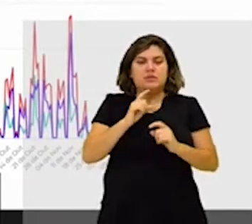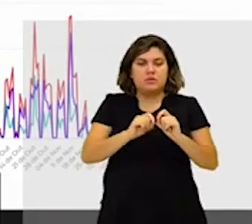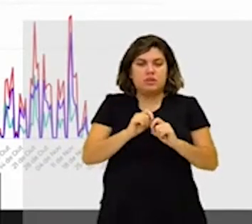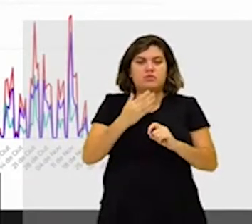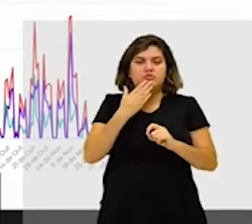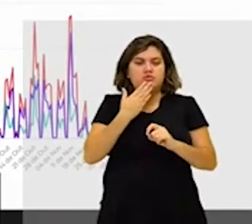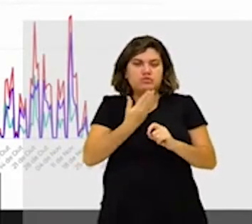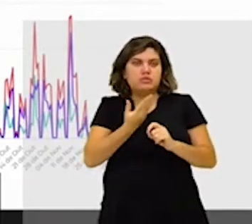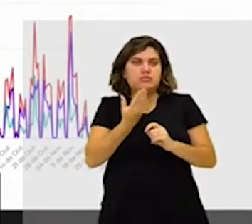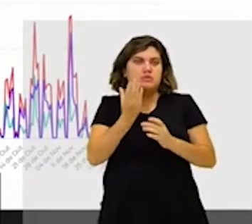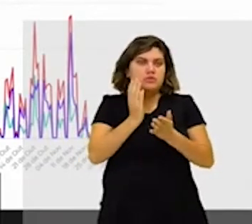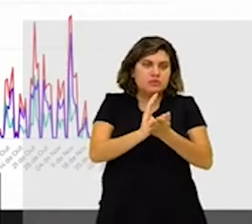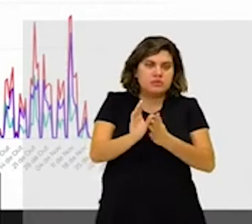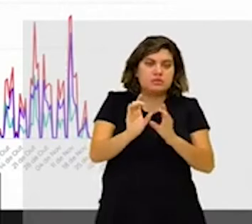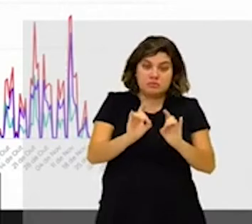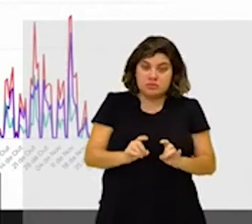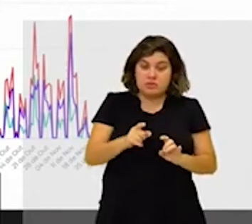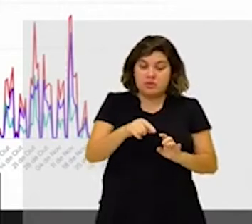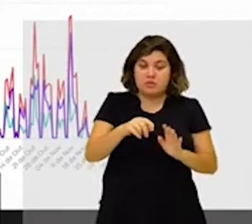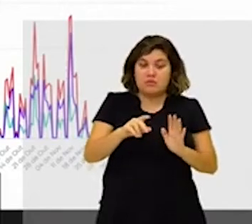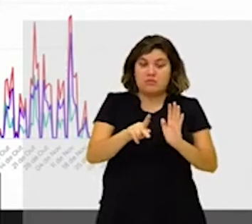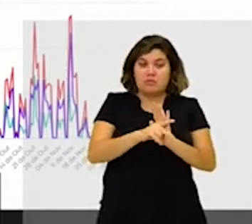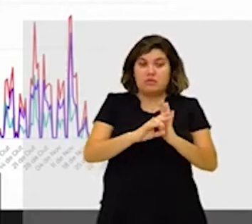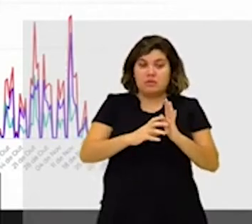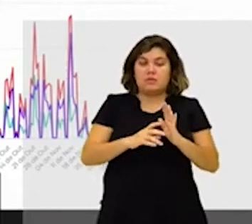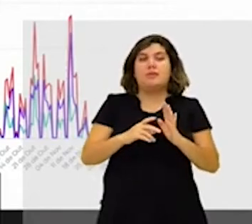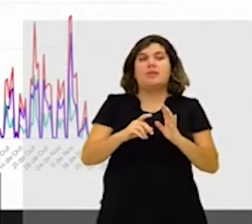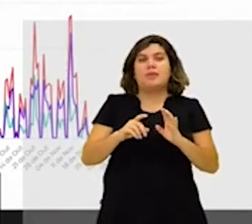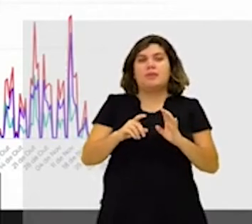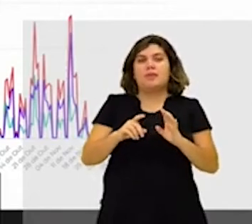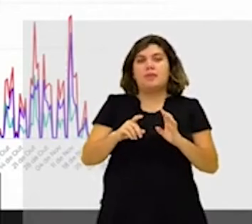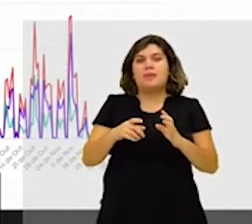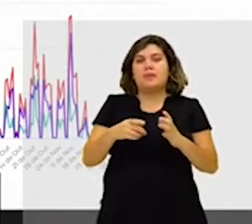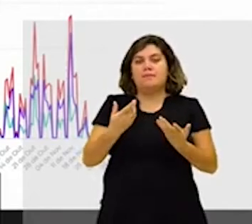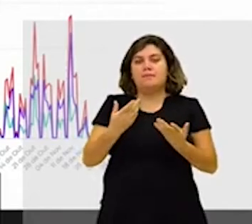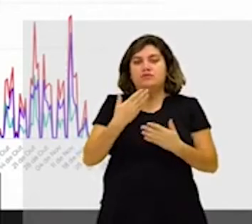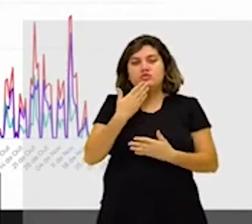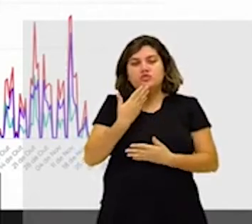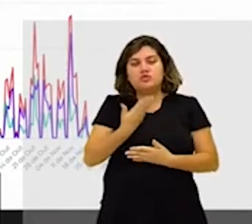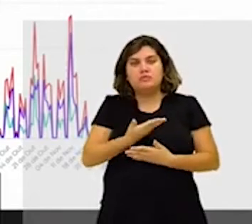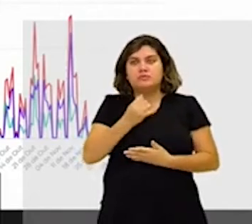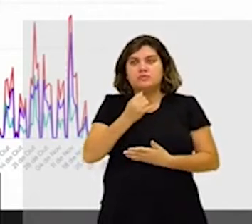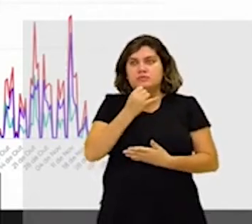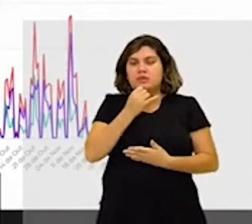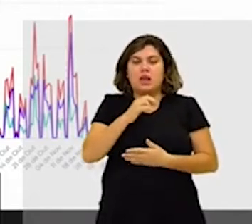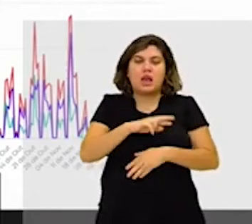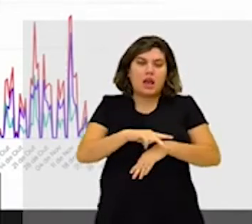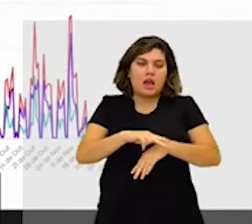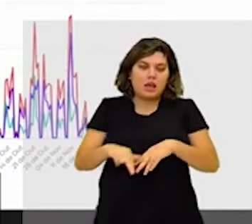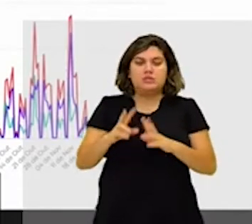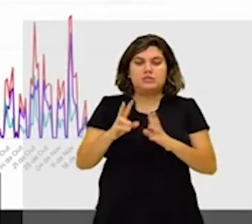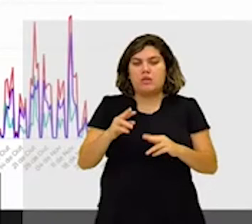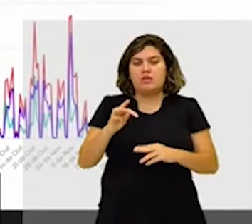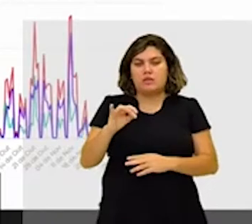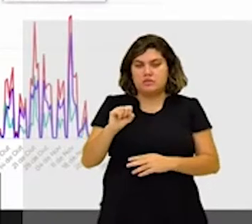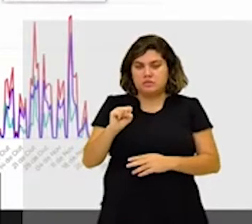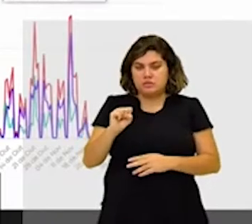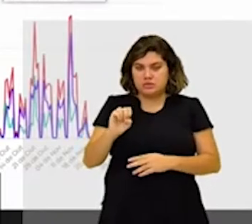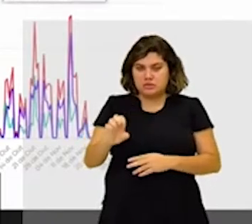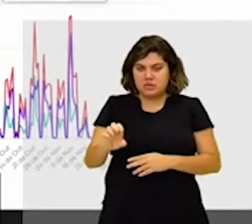especial partidário o retilínea né porque o tipo de raça que Como o próprio texto é nomenclatura